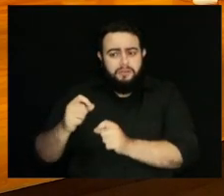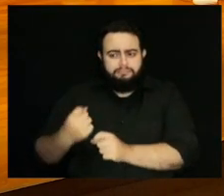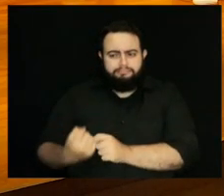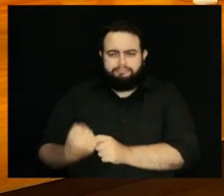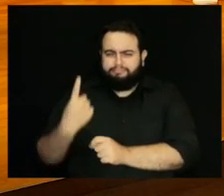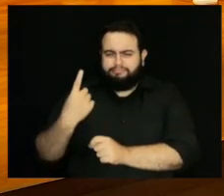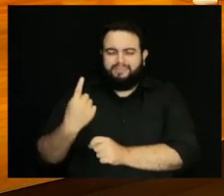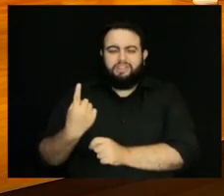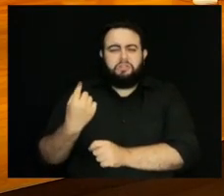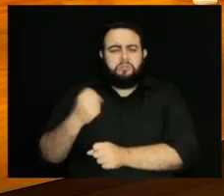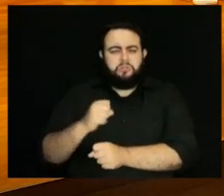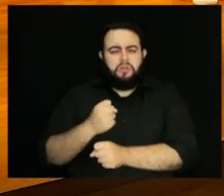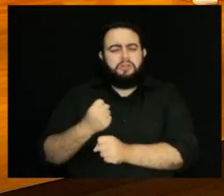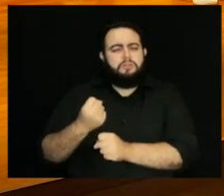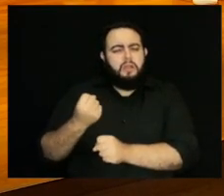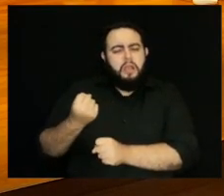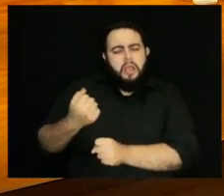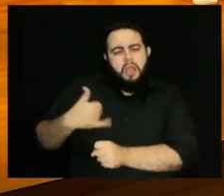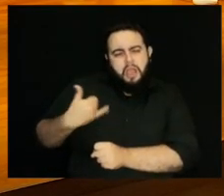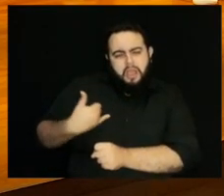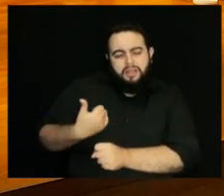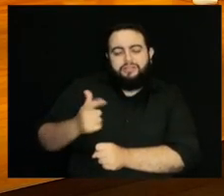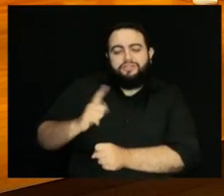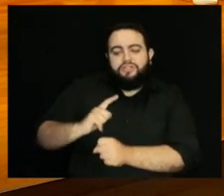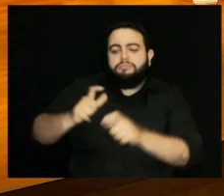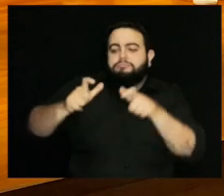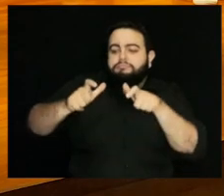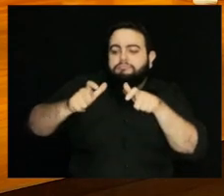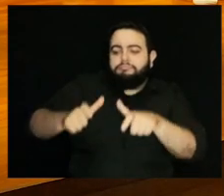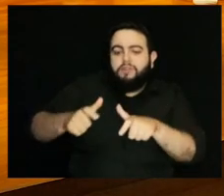lançados né, ela ainda não tinha saído de Porto Alegre e tinha quatro discos lançados. E no seu